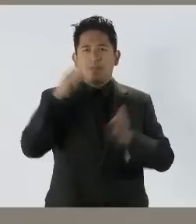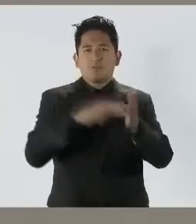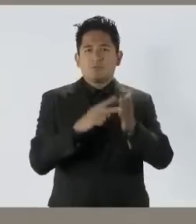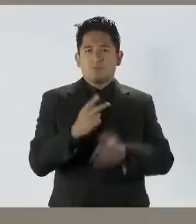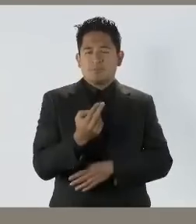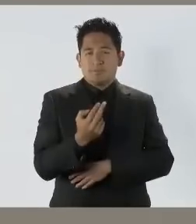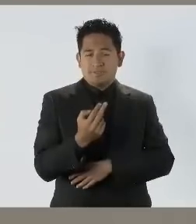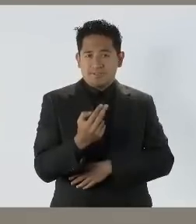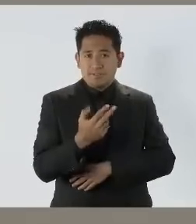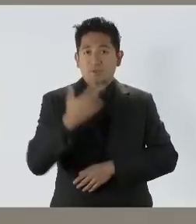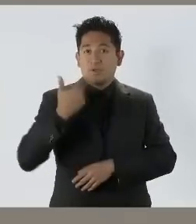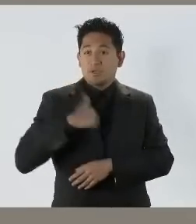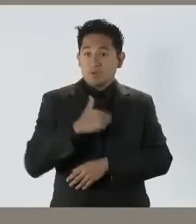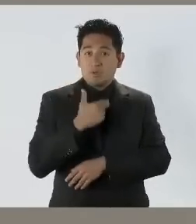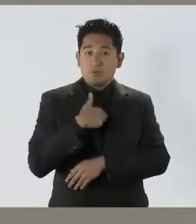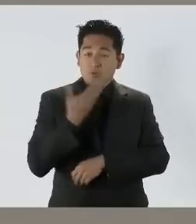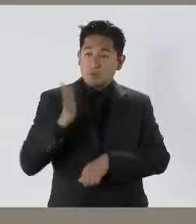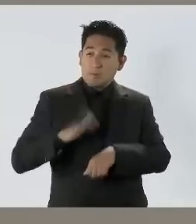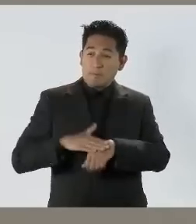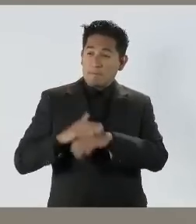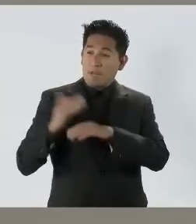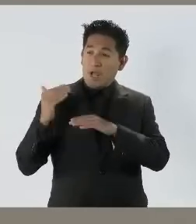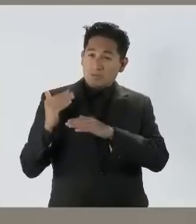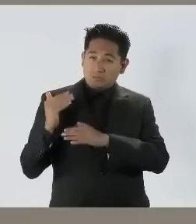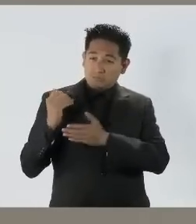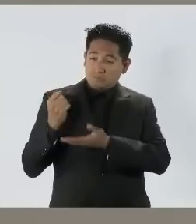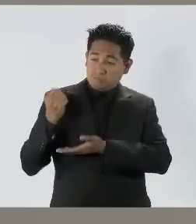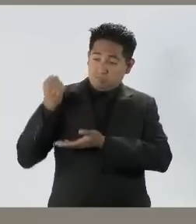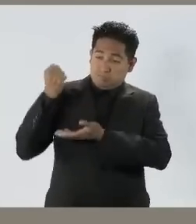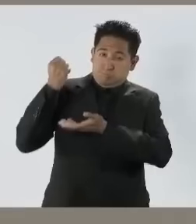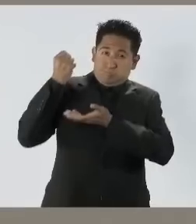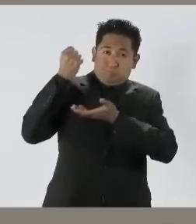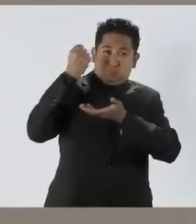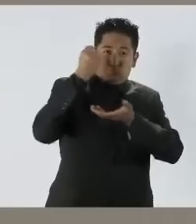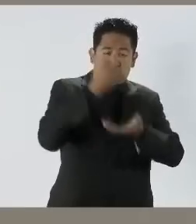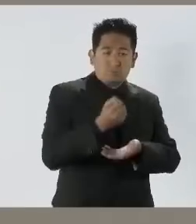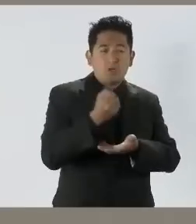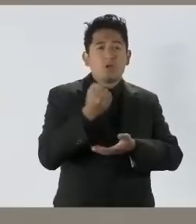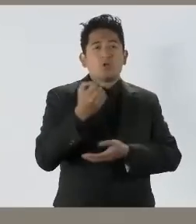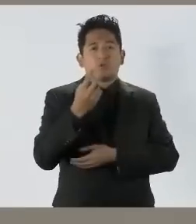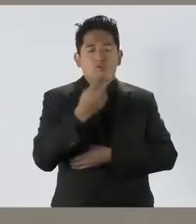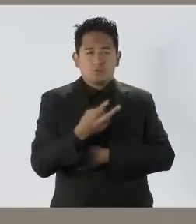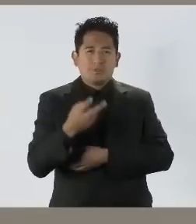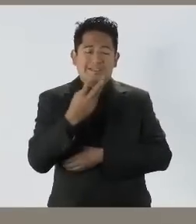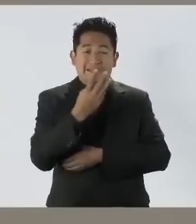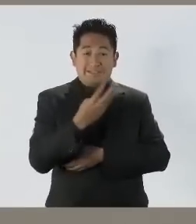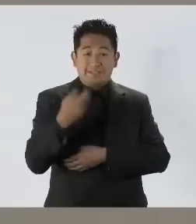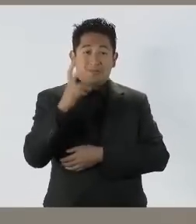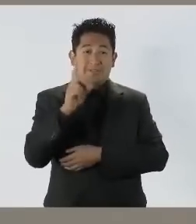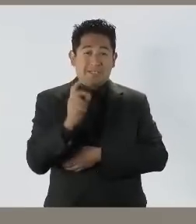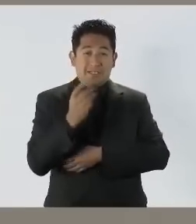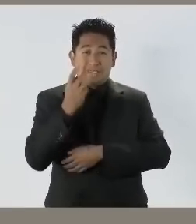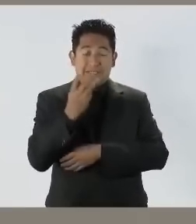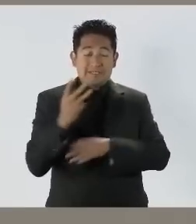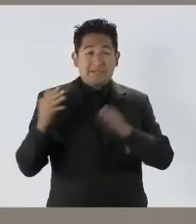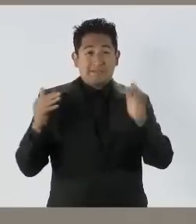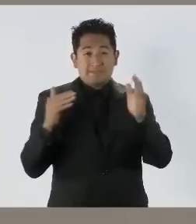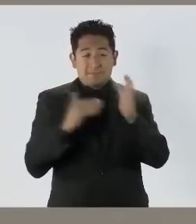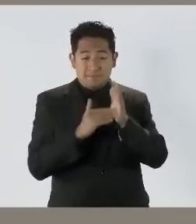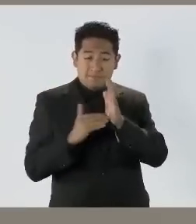mayor de su historia con una asignación de 23000 millones de pesos con los que se renovarán las